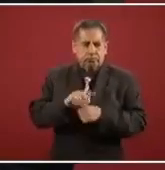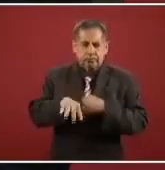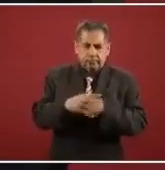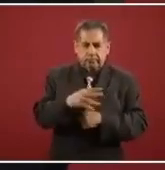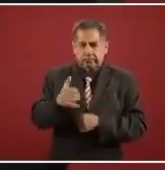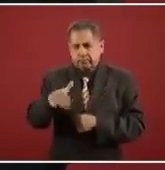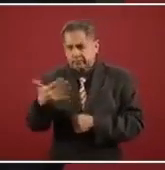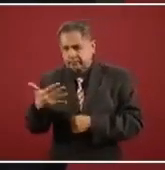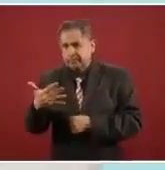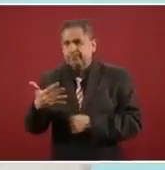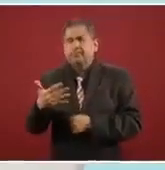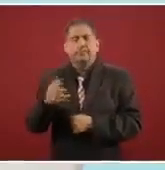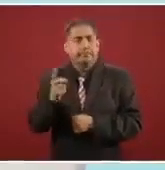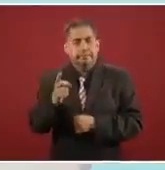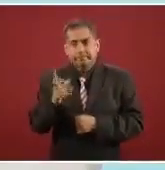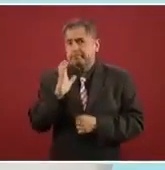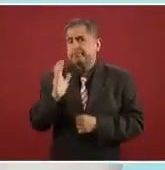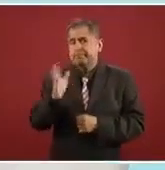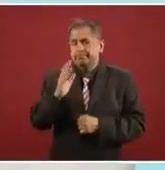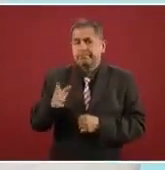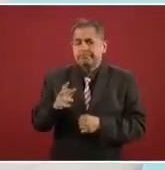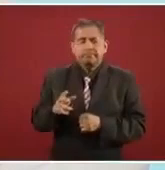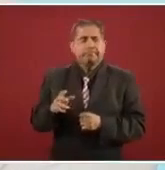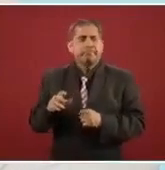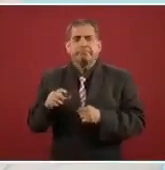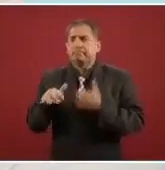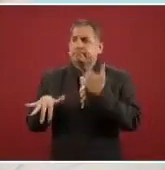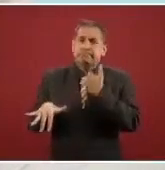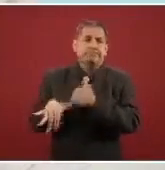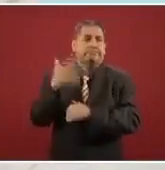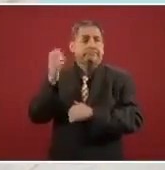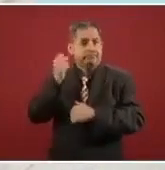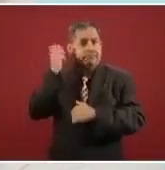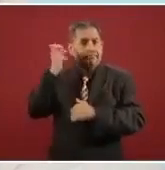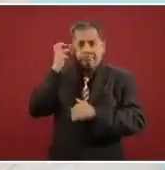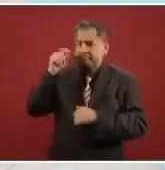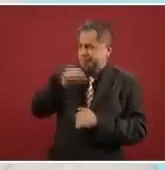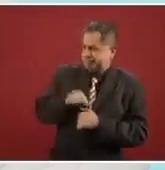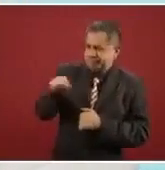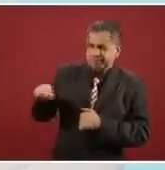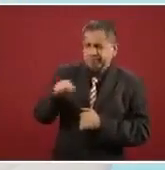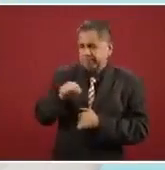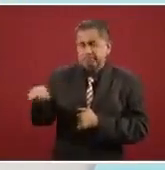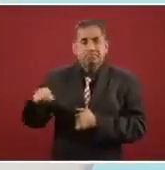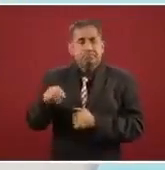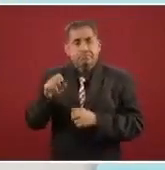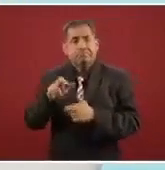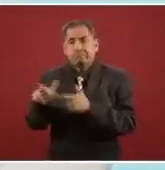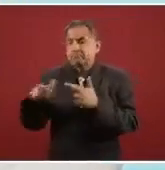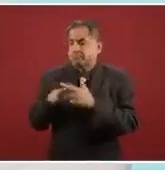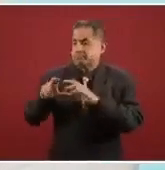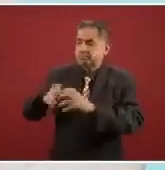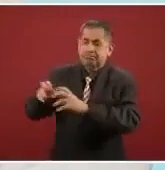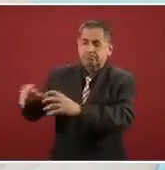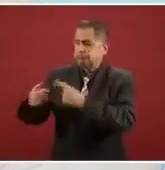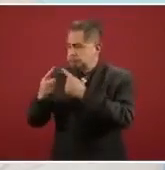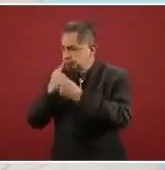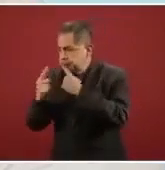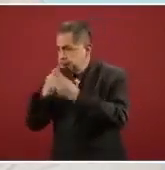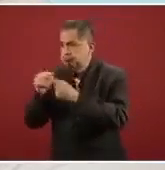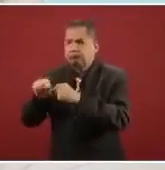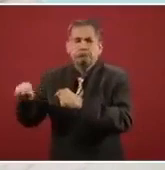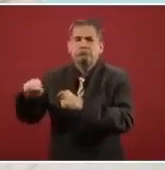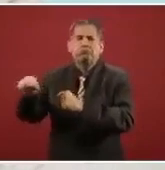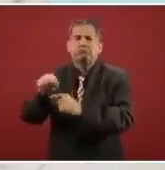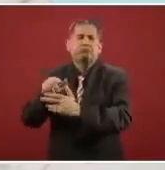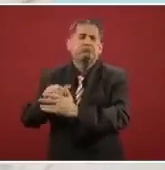de diciembre se han realizado las otras 15 asambleas regionales consultivas y en ella